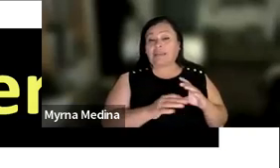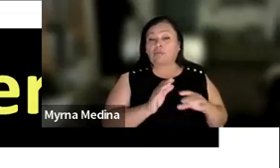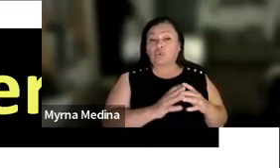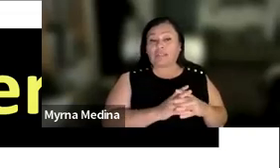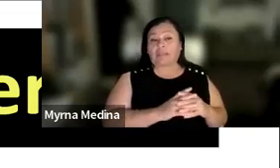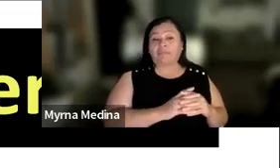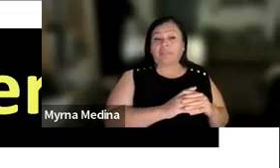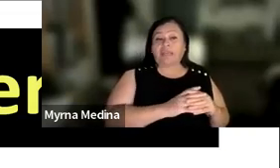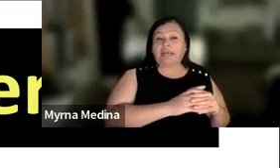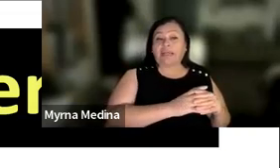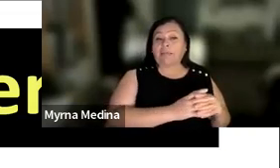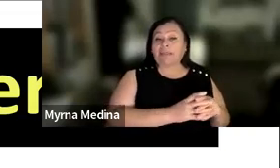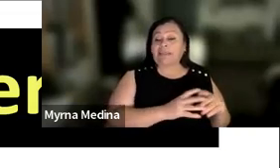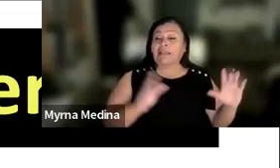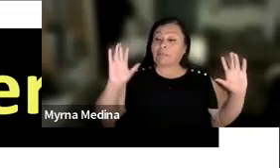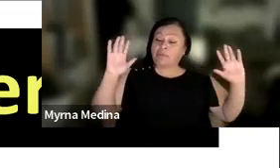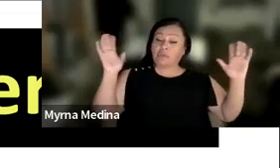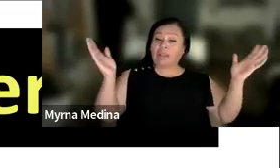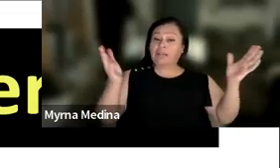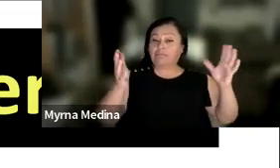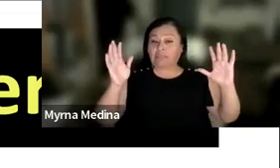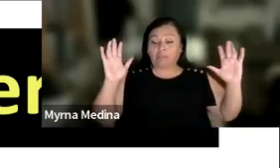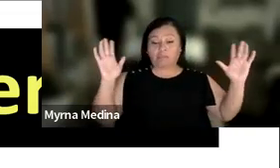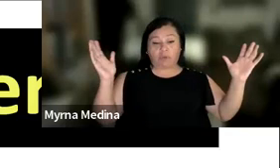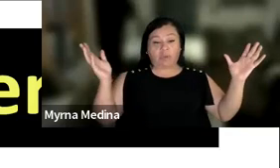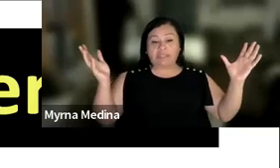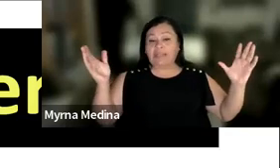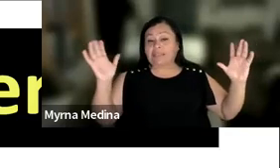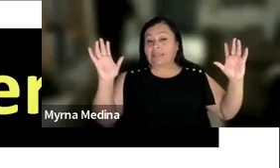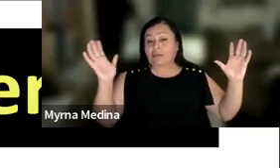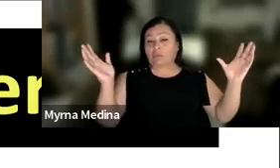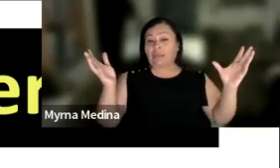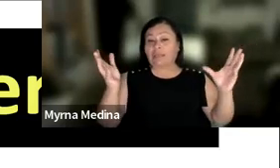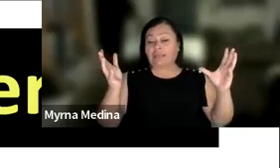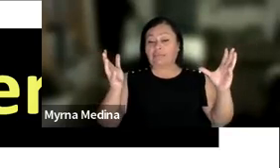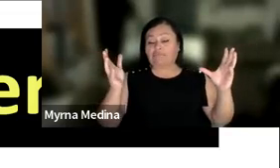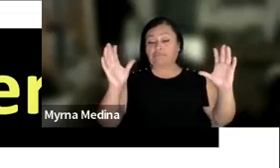Para este que empiecen a adaptarse a y ver en la oscuridad a la pérdida del campo visual.